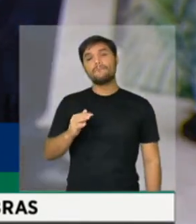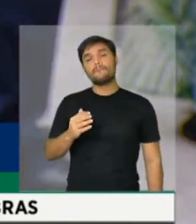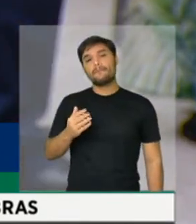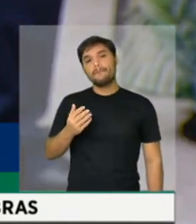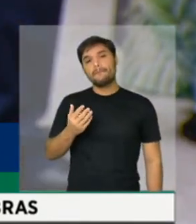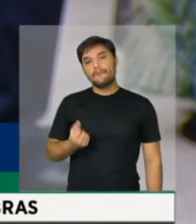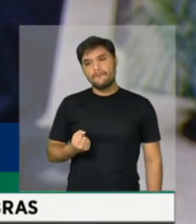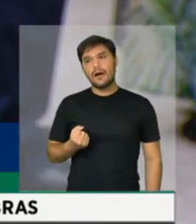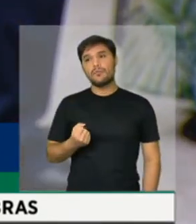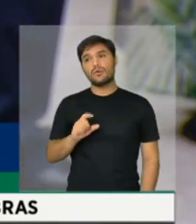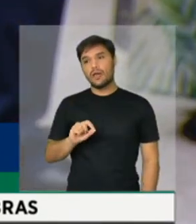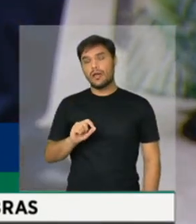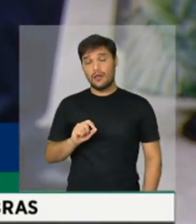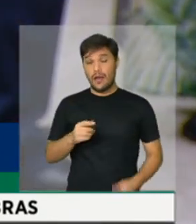PRIORIDADE MAIS ADIANTE, PORTANTO, A PRINCÍPIO NÓS